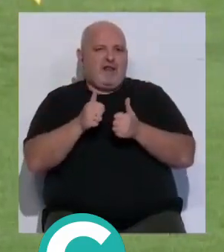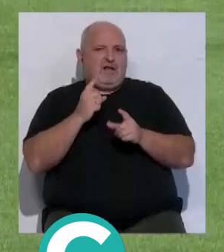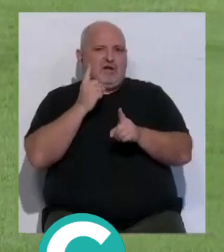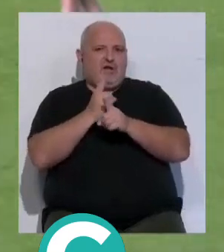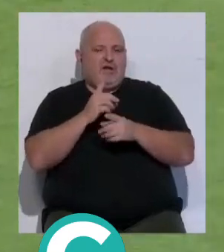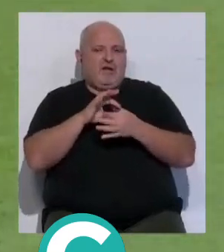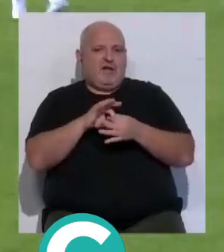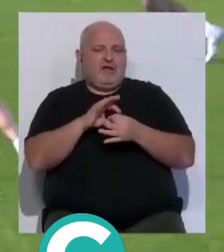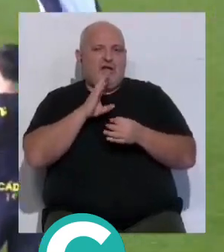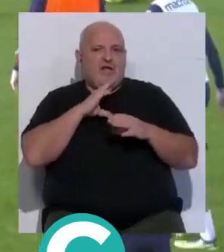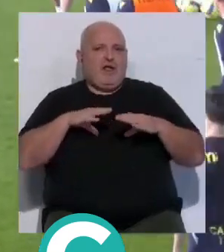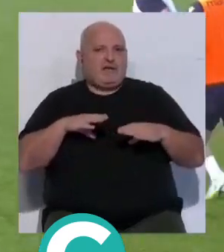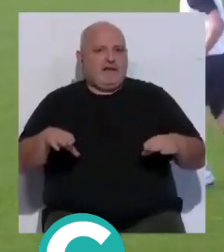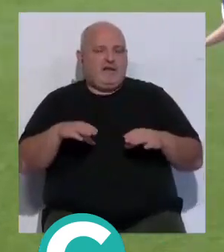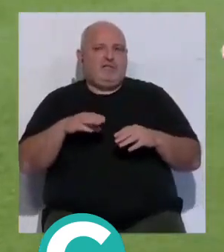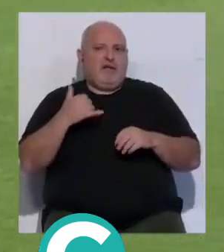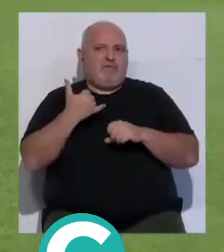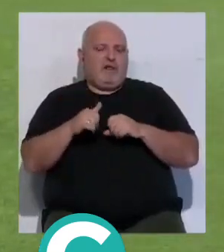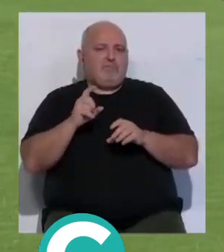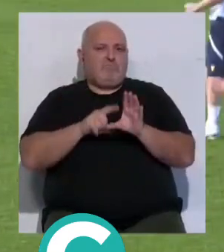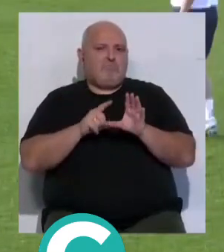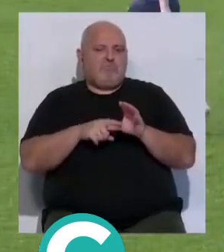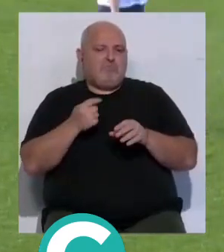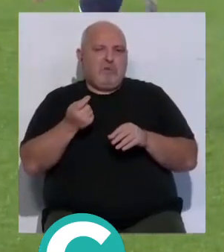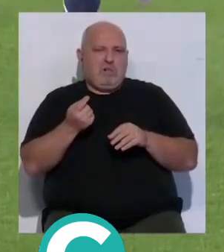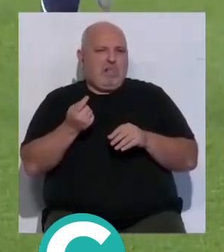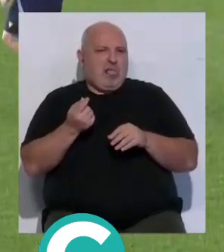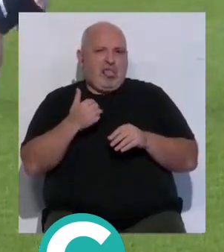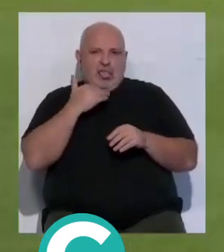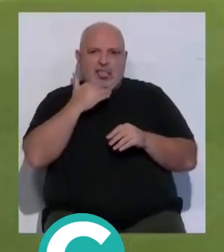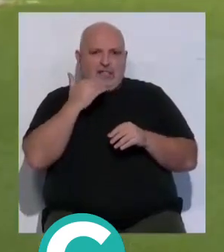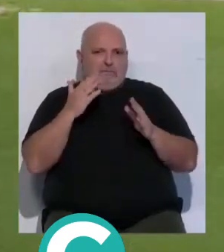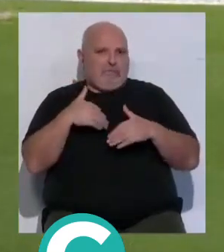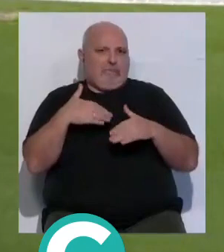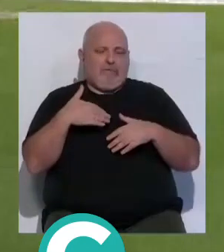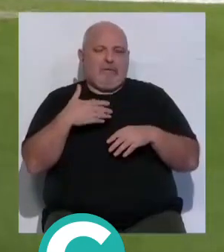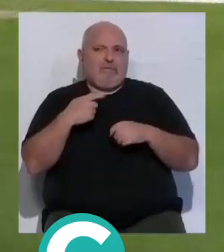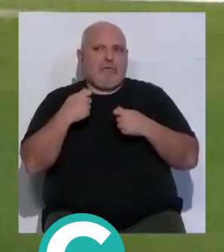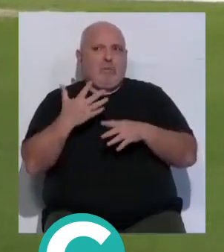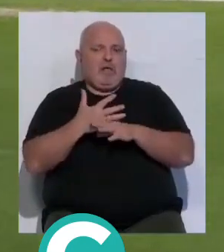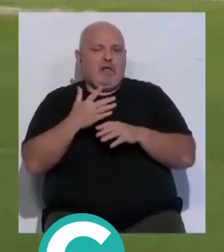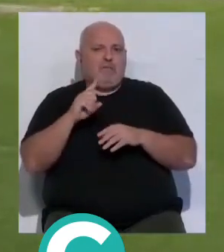a Argentina Tuvo una participación residual porque apenas tuvo minutos tanto en el primero como en